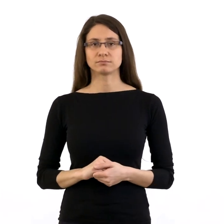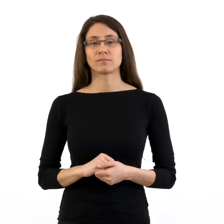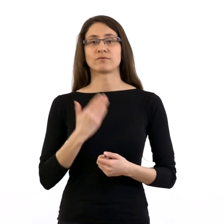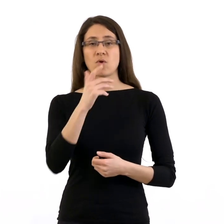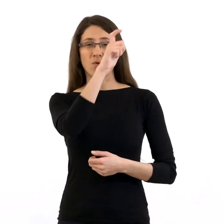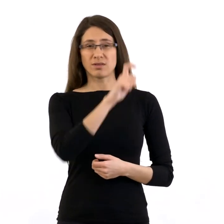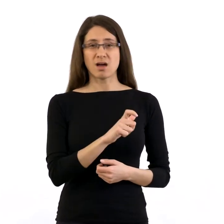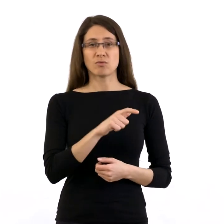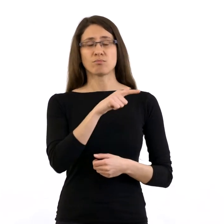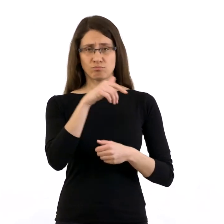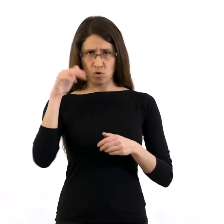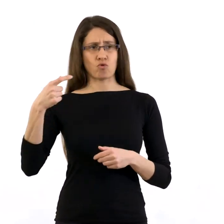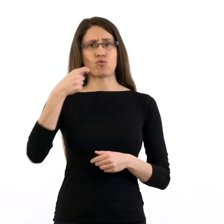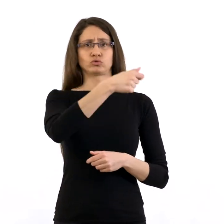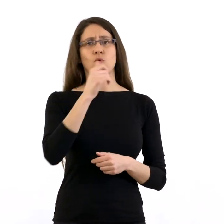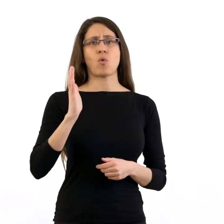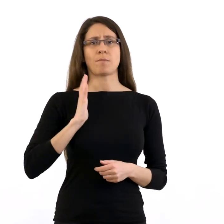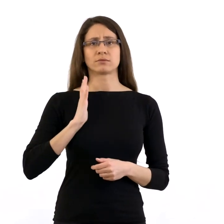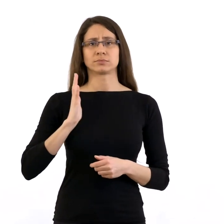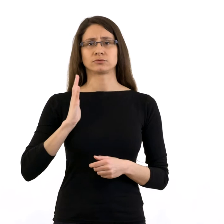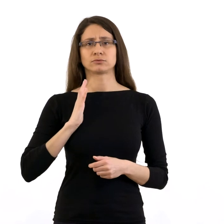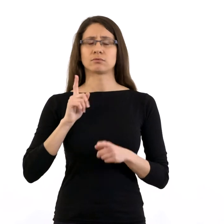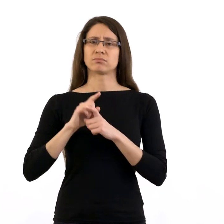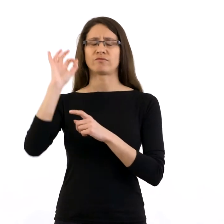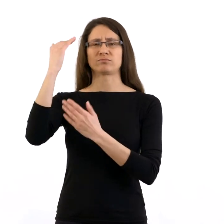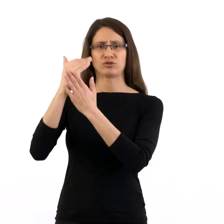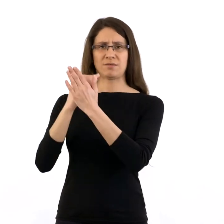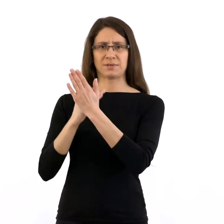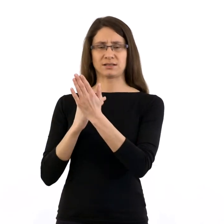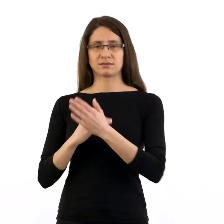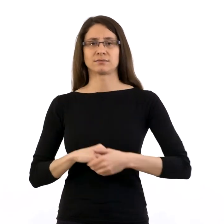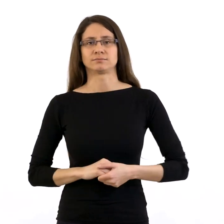Wolontariuszowi mogą przysługiwać świadczenia zdrowotne (na zasadach przewidzianych w odpowiednich przepisach).